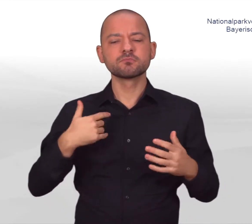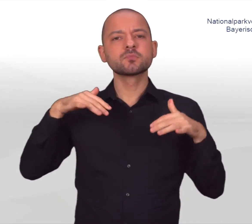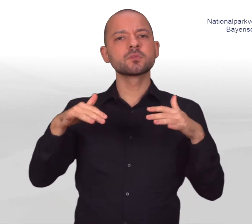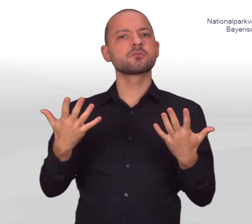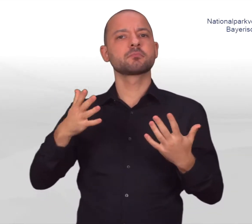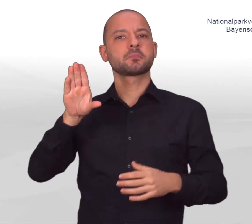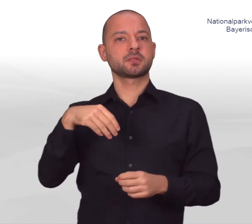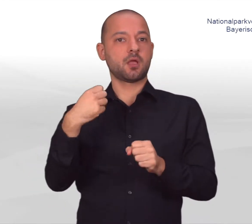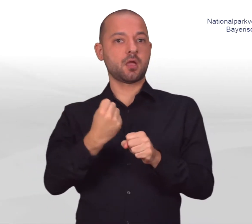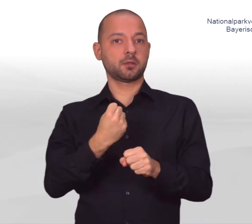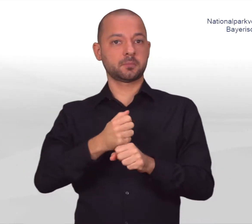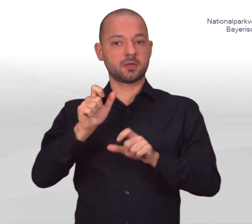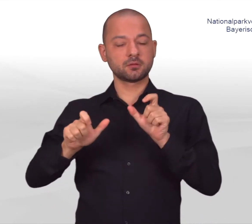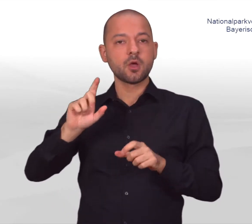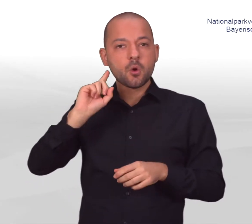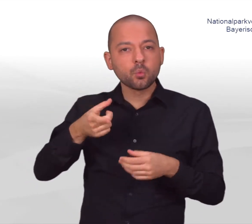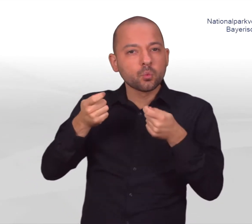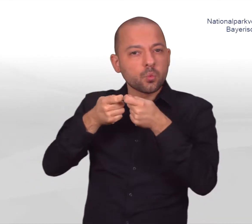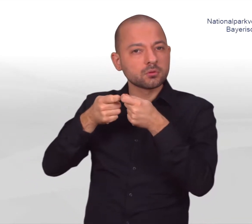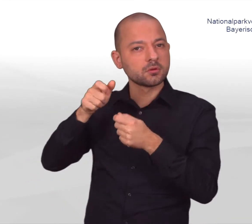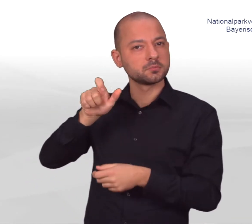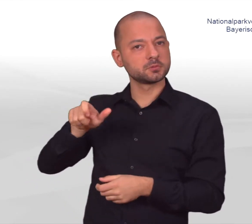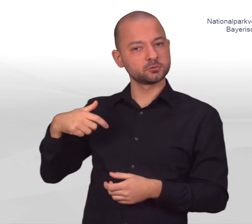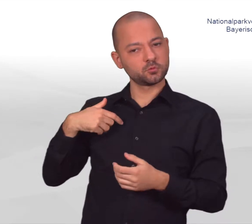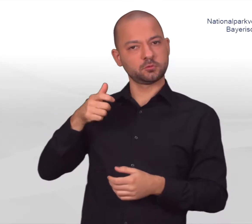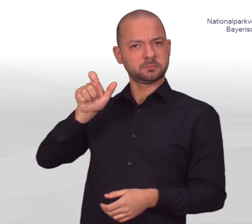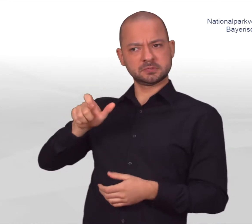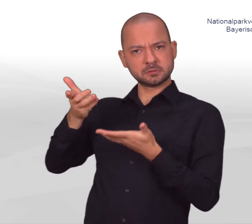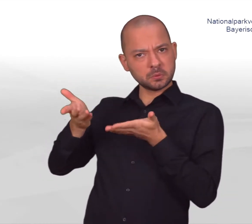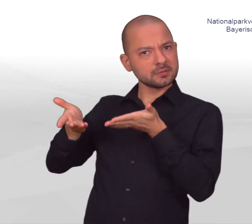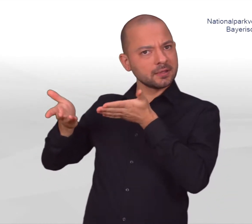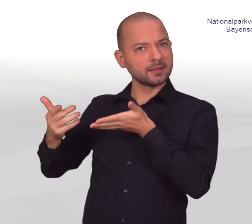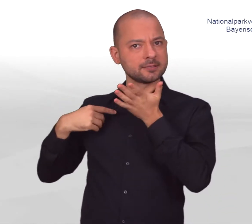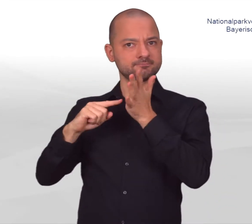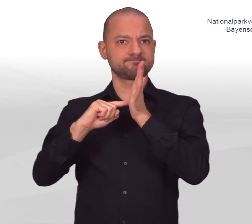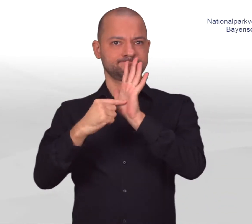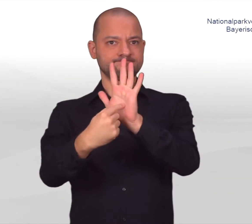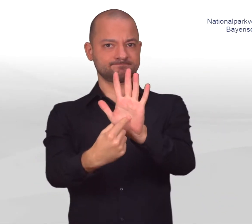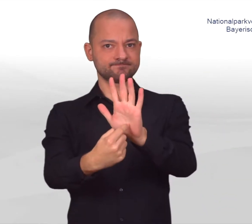Wir stellen Ihnen alle Mitarbeiter und Ansprechpartner persönlich vor